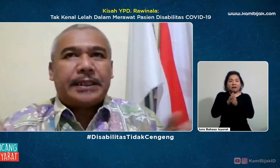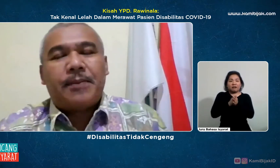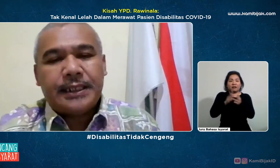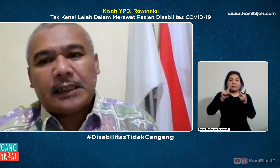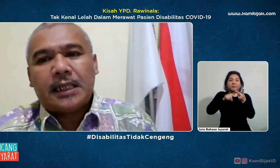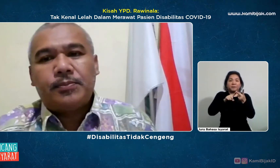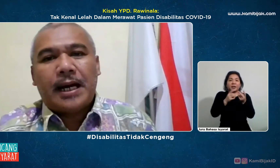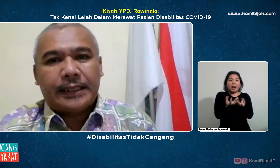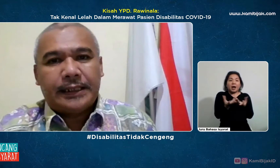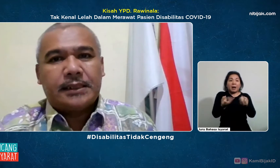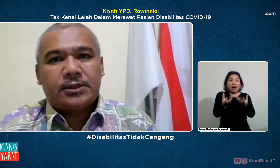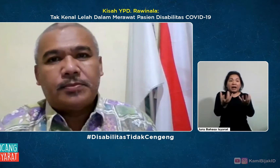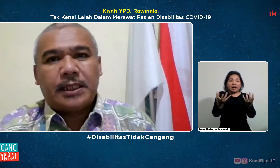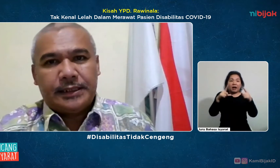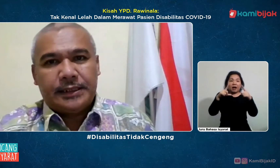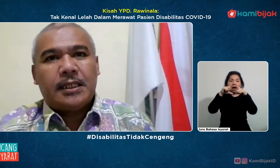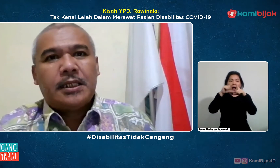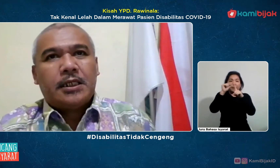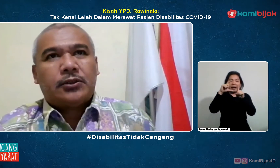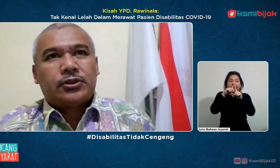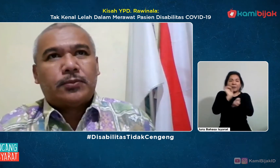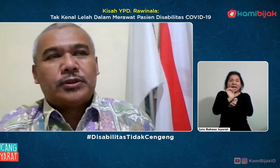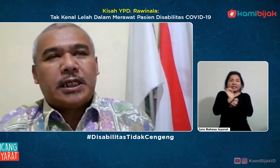yang APBD APD yang telah dipakai dan sebagainya terus.